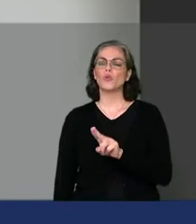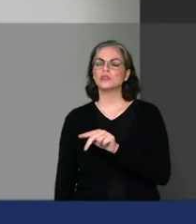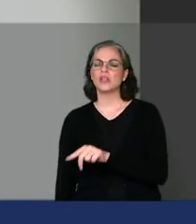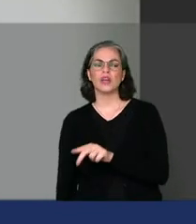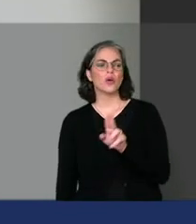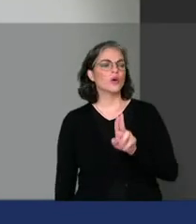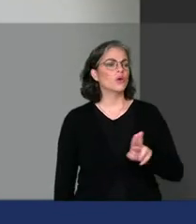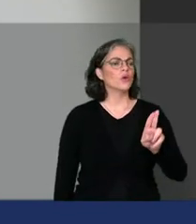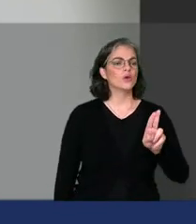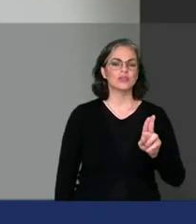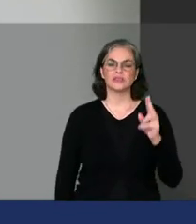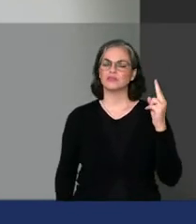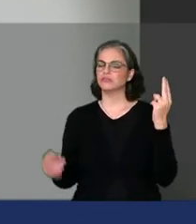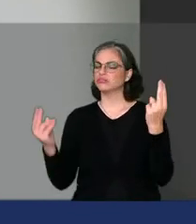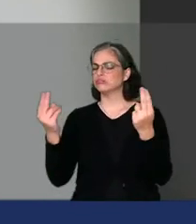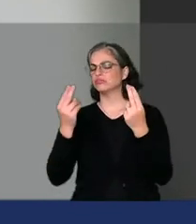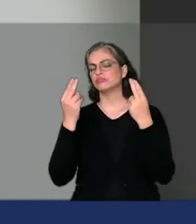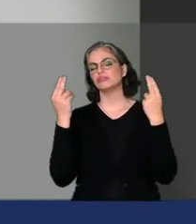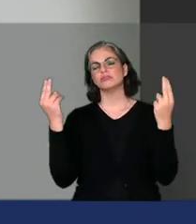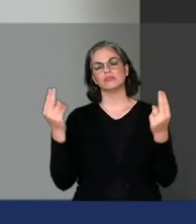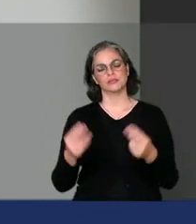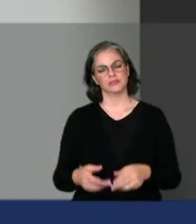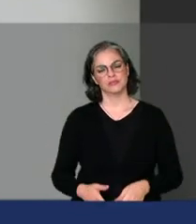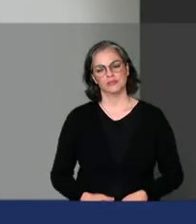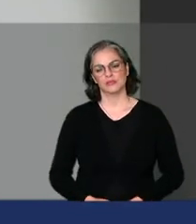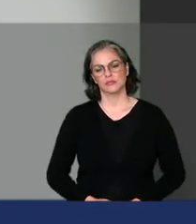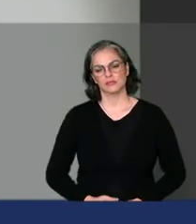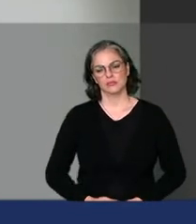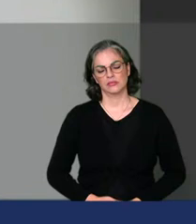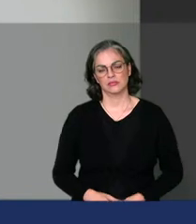VEZES. COMO BEM DISSE O POMPEU DE MATOS, VAMOS ENTÃO TAMBÉM CRIAR UM PERCENTUAL PARA PROFESSORES, TAMBÉM UM